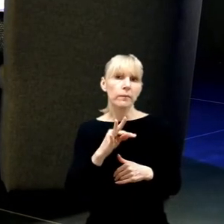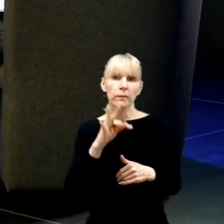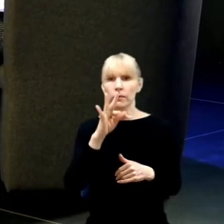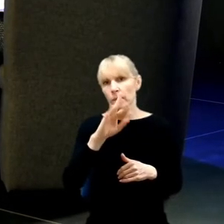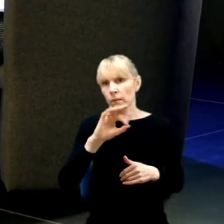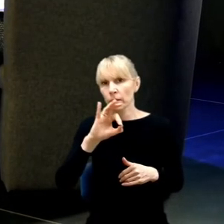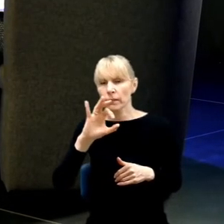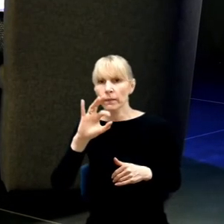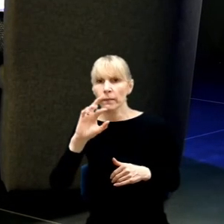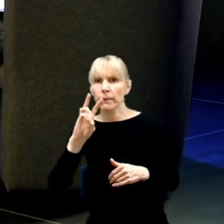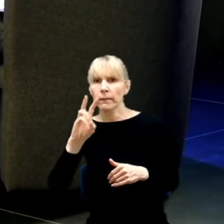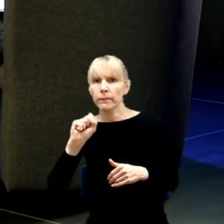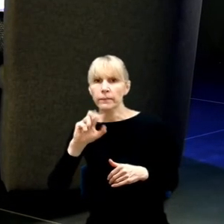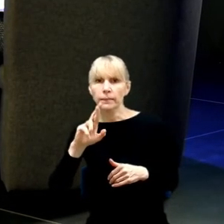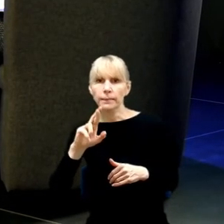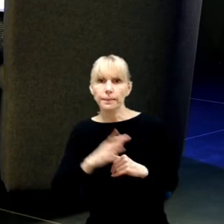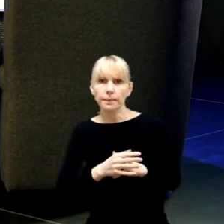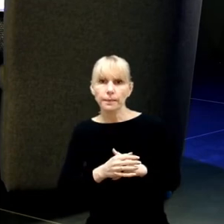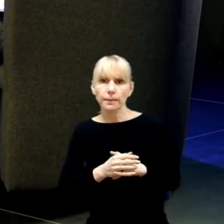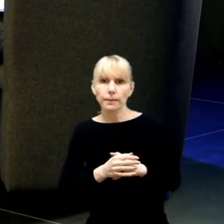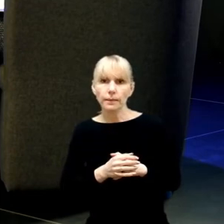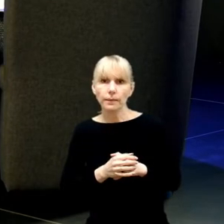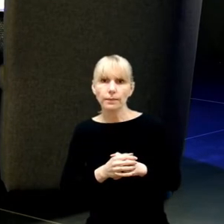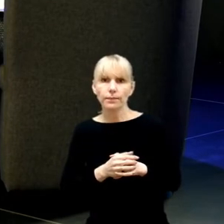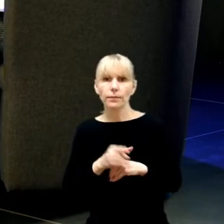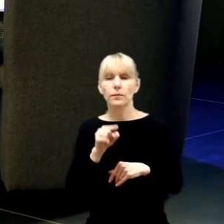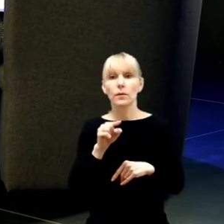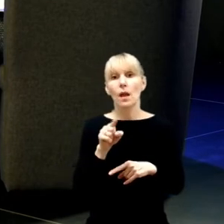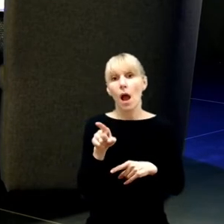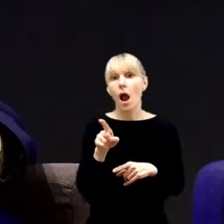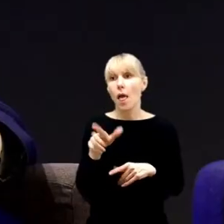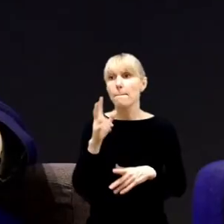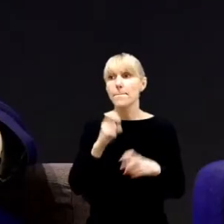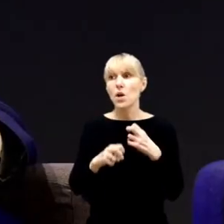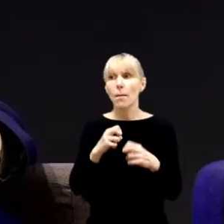problemem jest w pewien sposób własność mieszkaniowa.